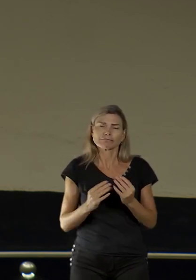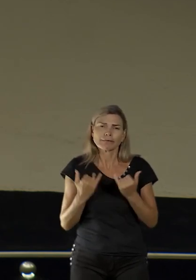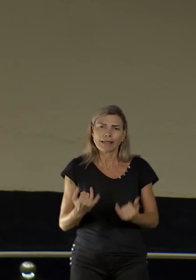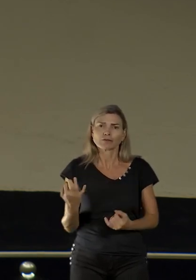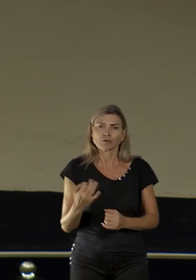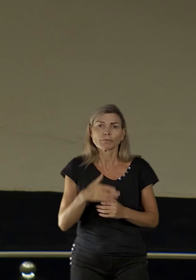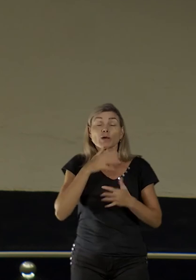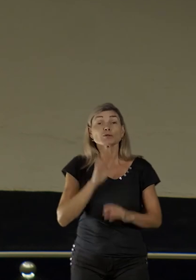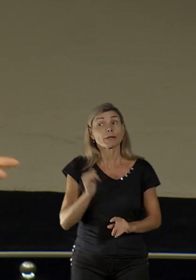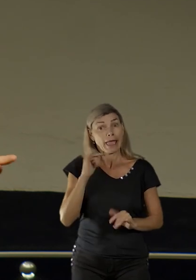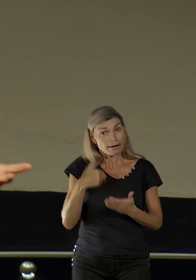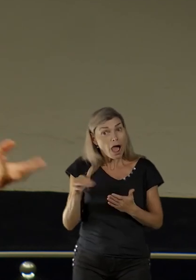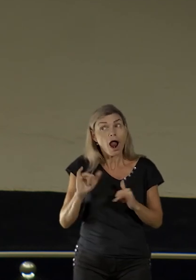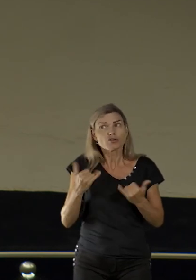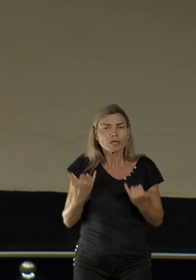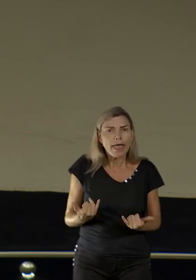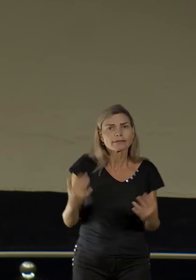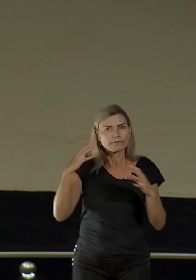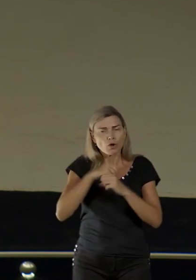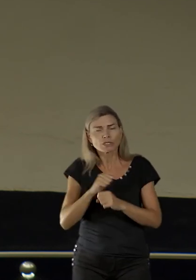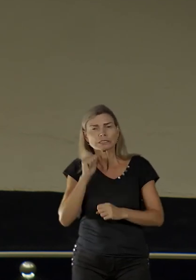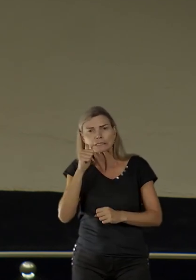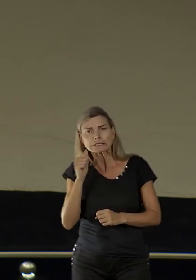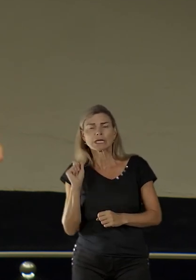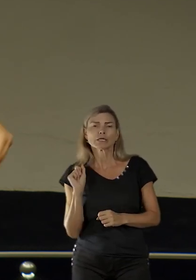když podám připomínku, co se stane, když někdo podá připomínku opačnou.